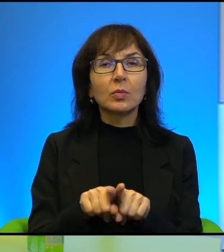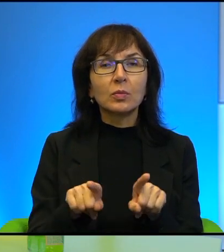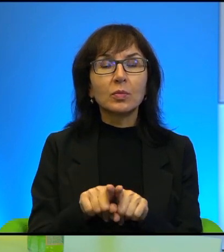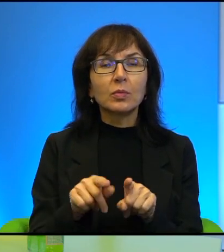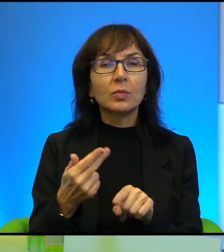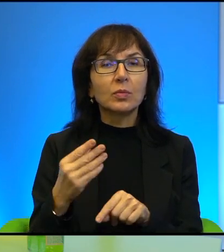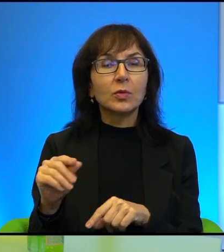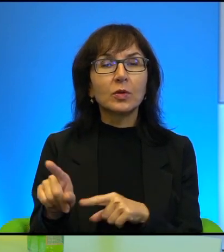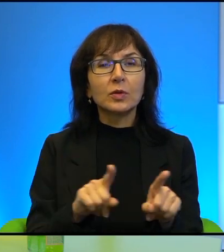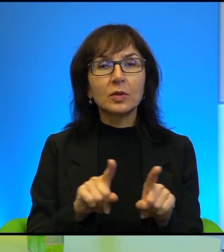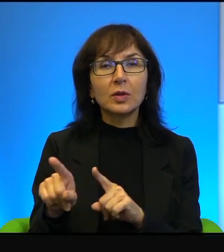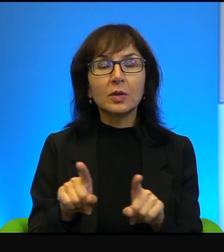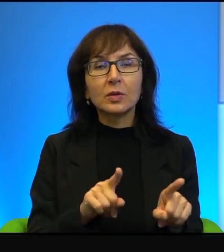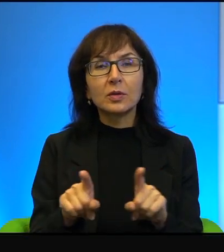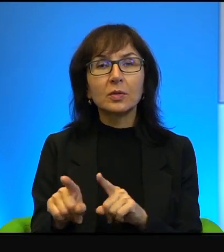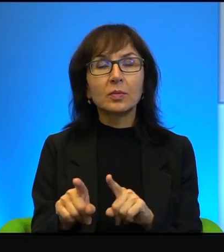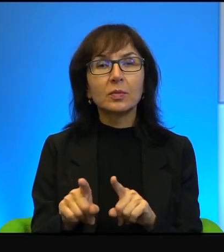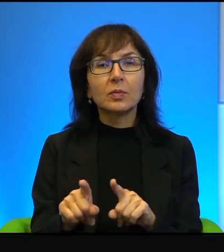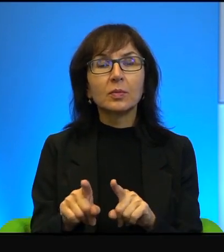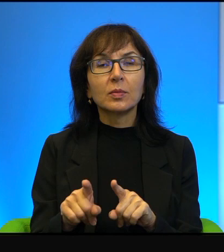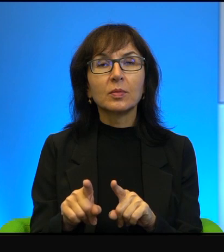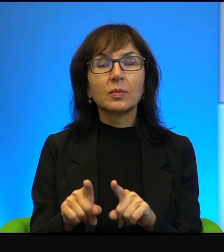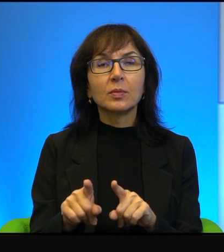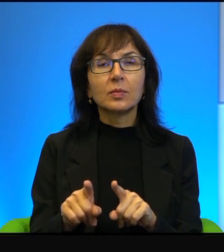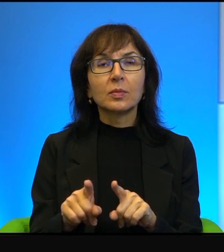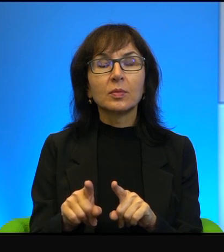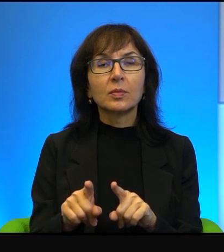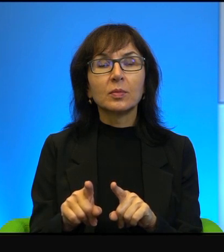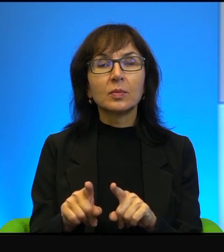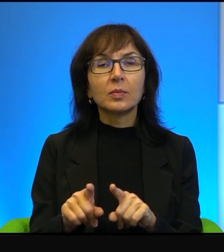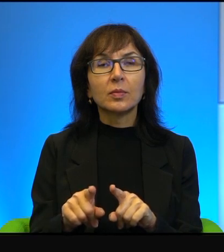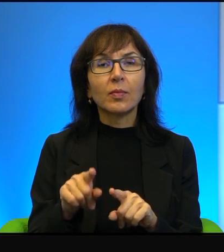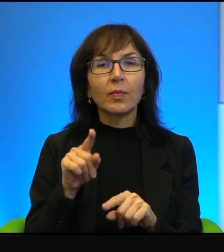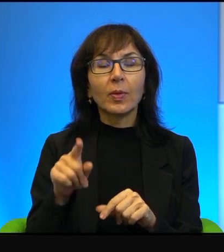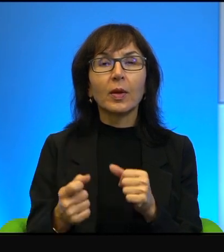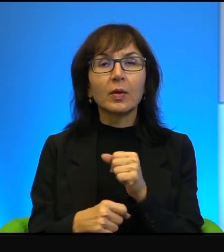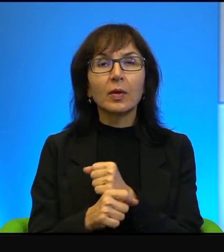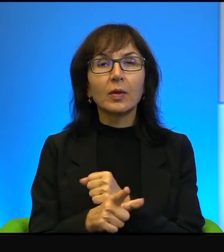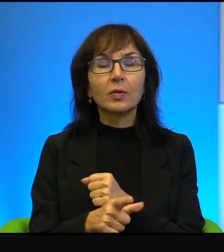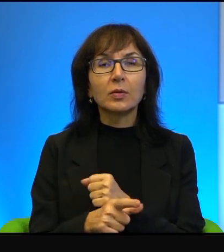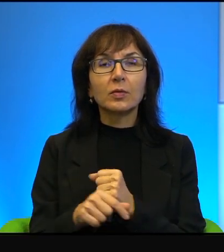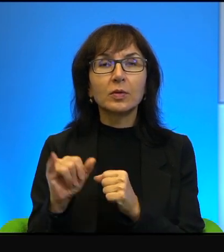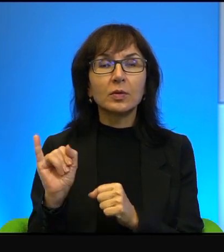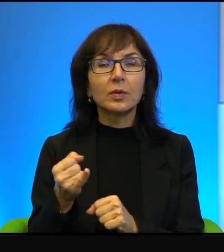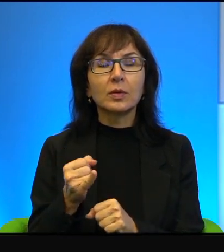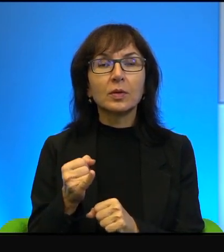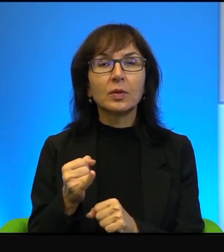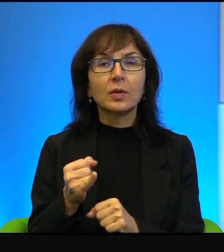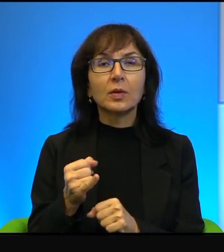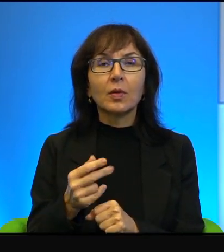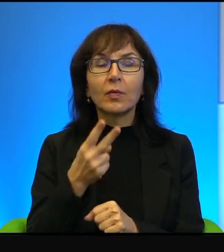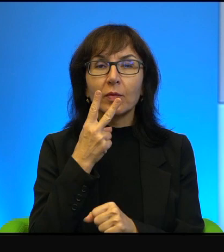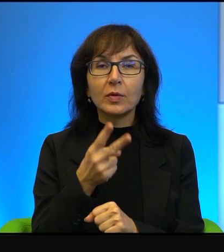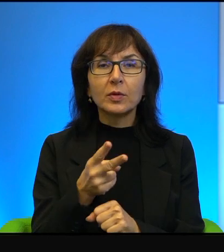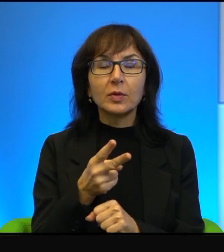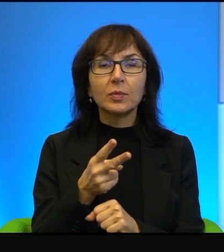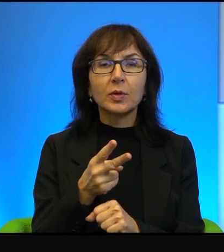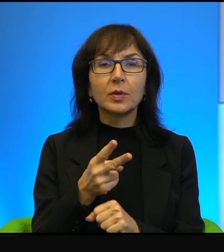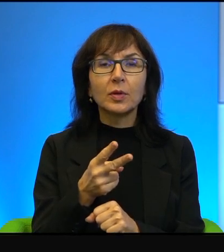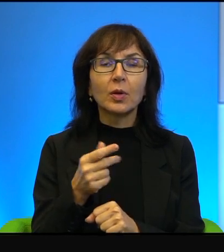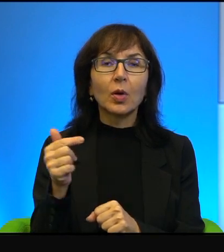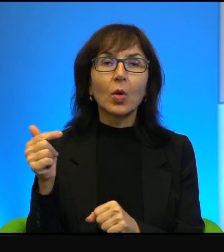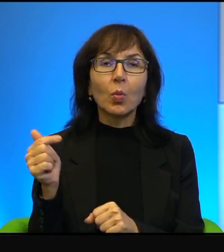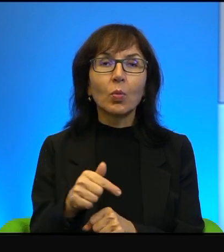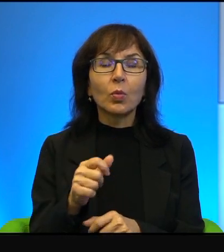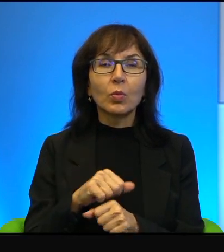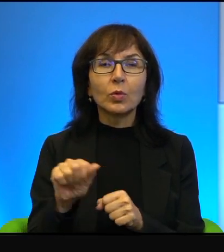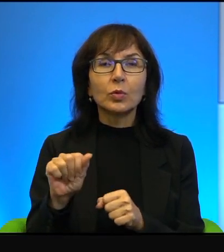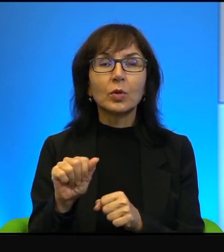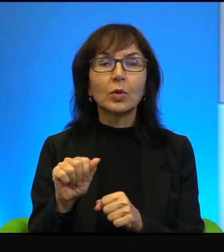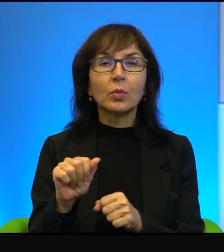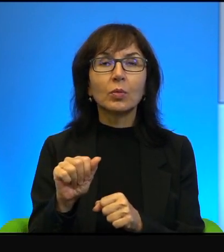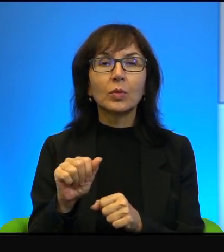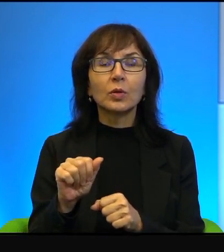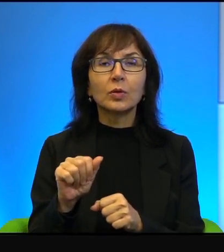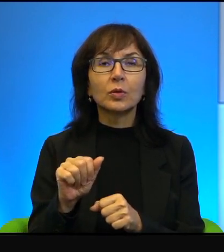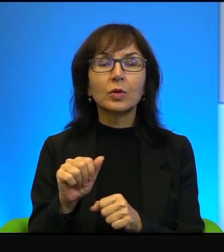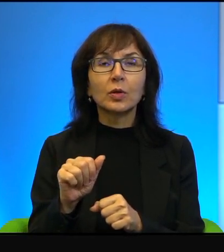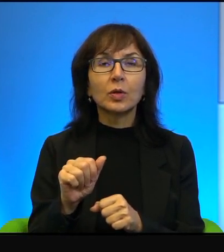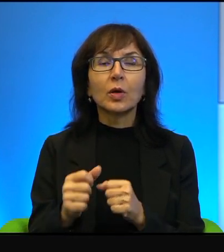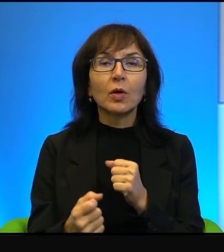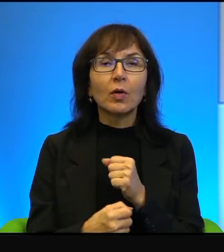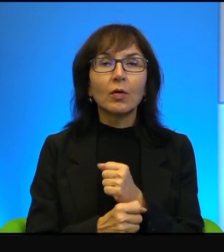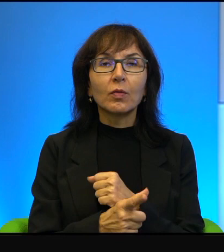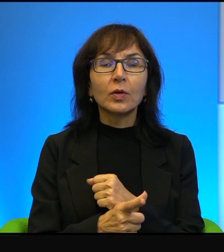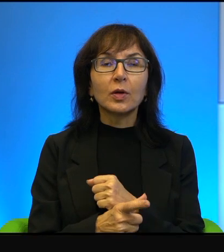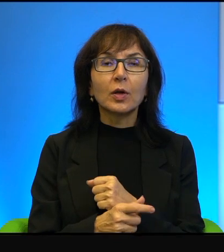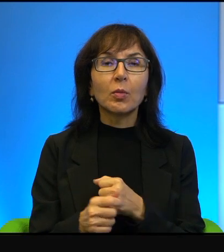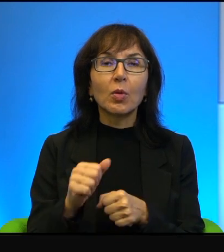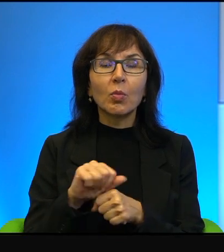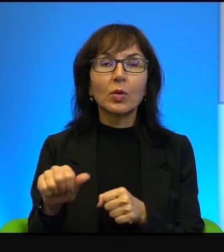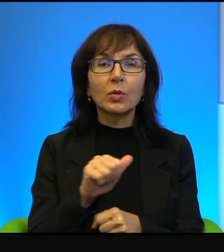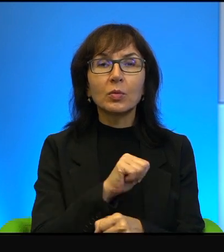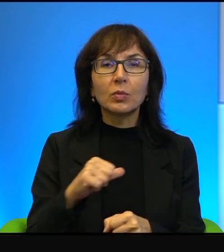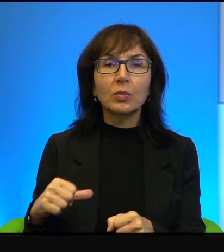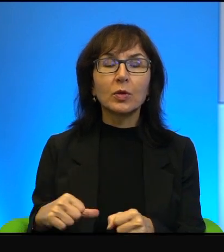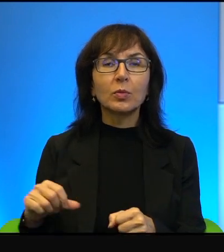że takie konsekwencje, jakie widzimy, muszą być rezultatem bycia samotną.